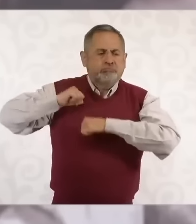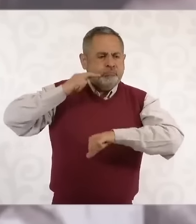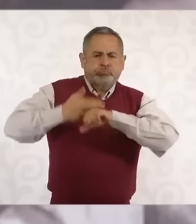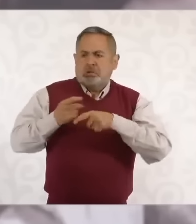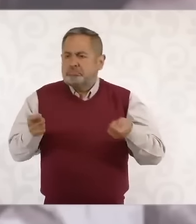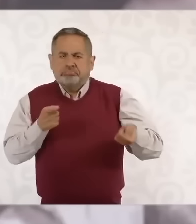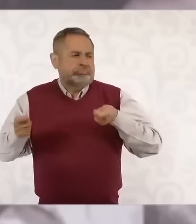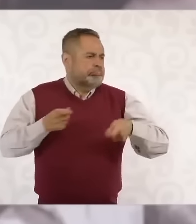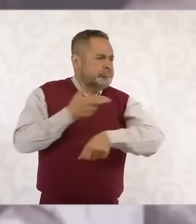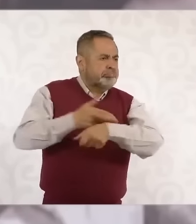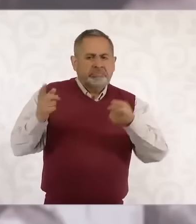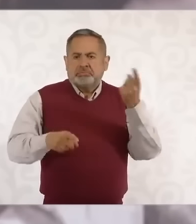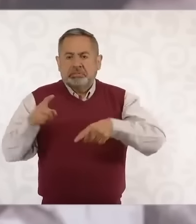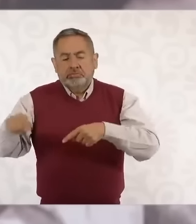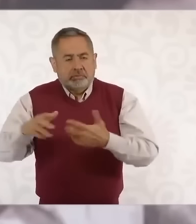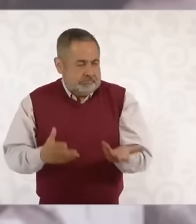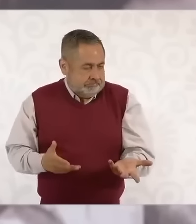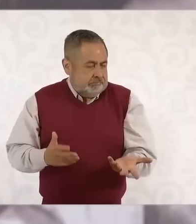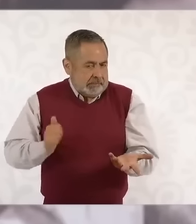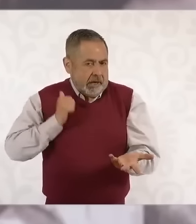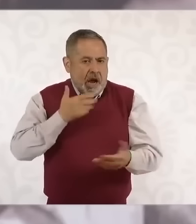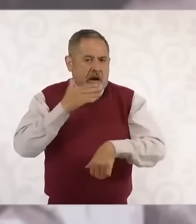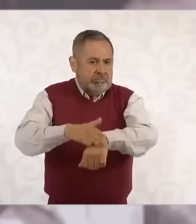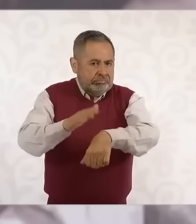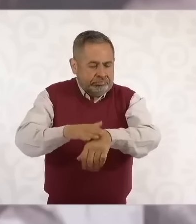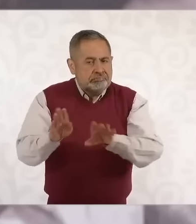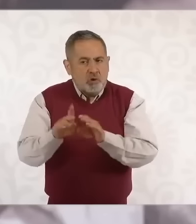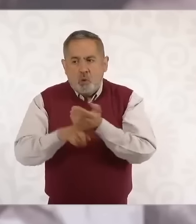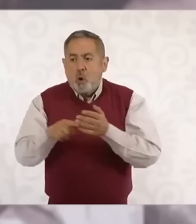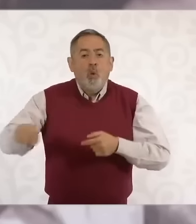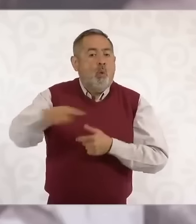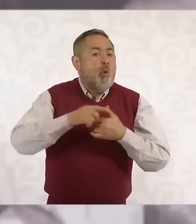aprovecho para invitar a este programa que tiene la compañía de que sumen los jóvenes.